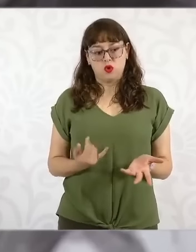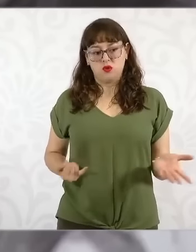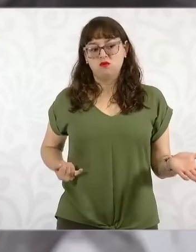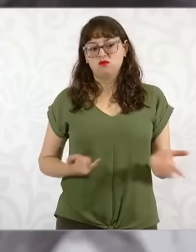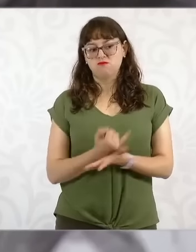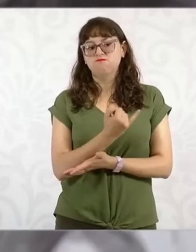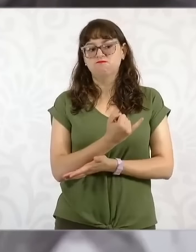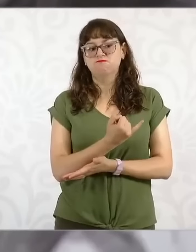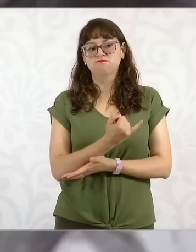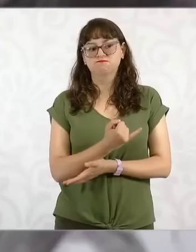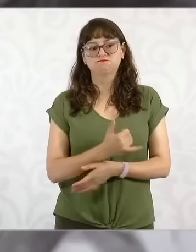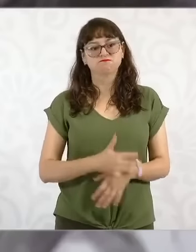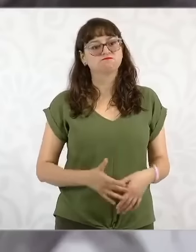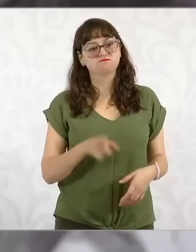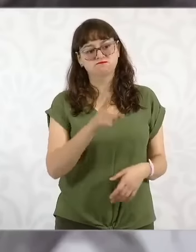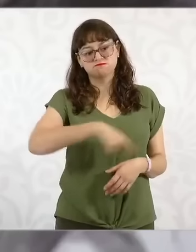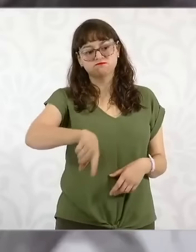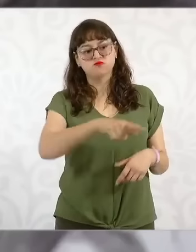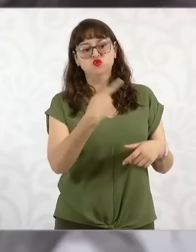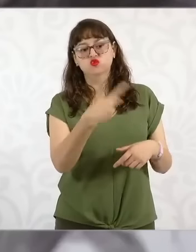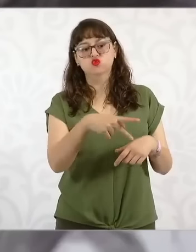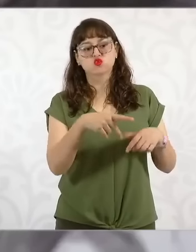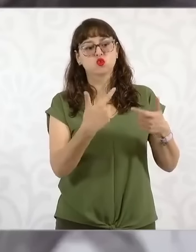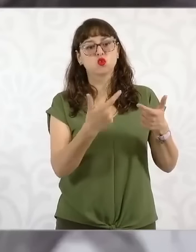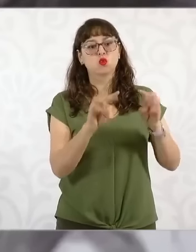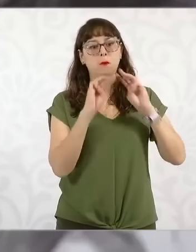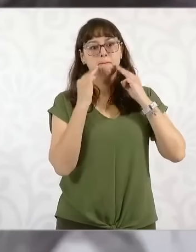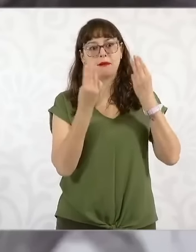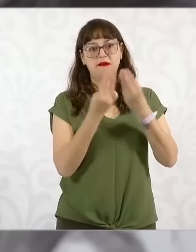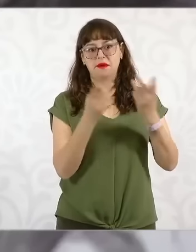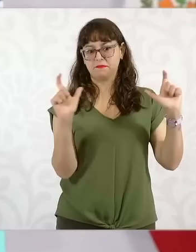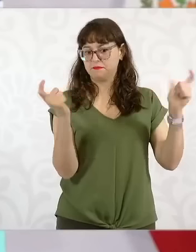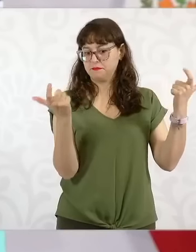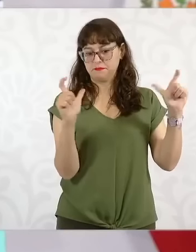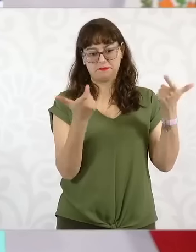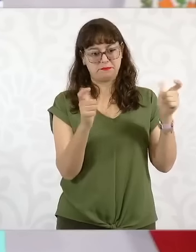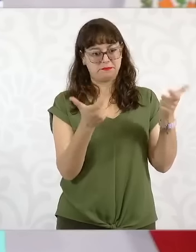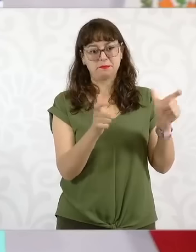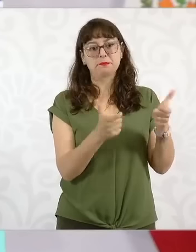organización criminal y permiten detener a uno de los principales responsables y al